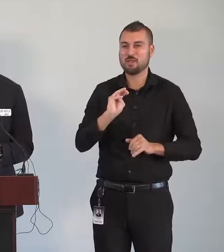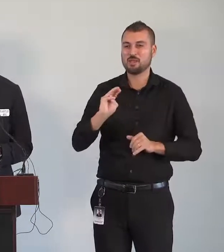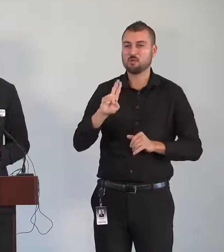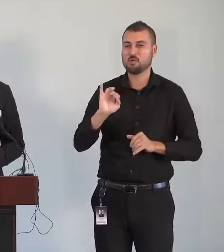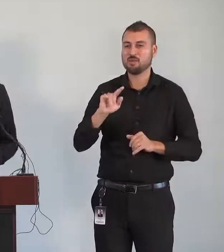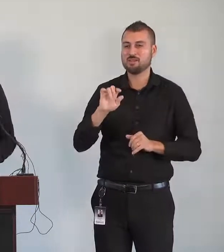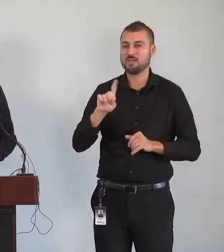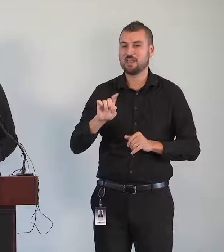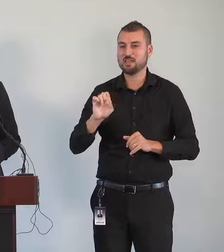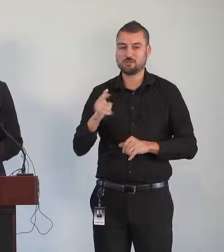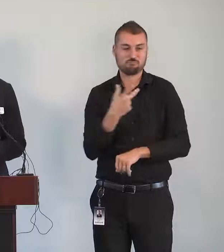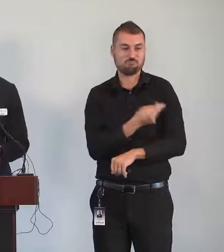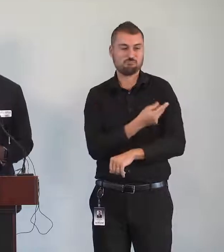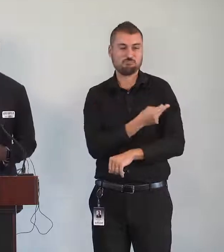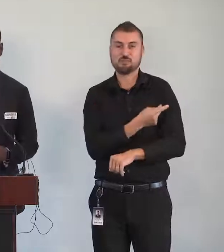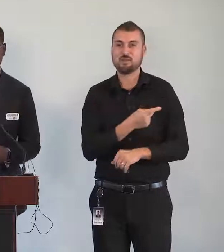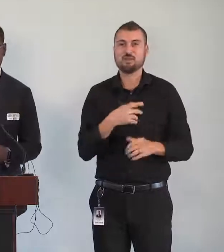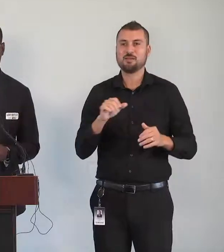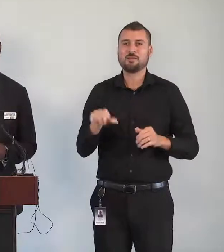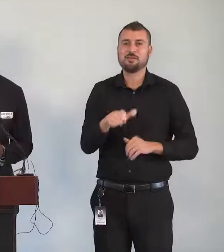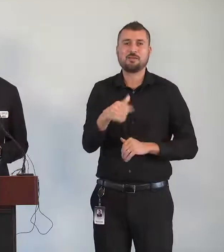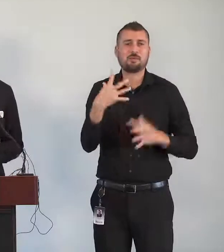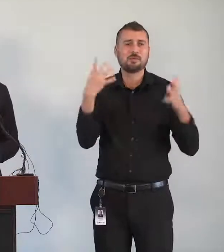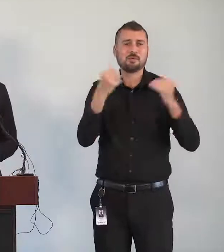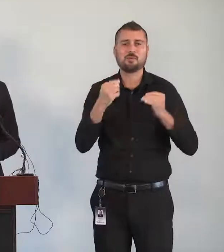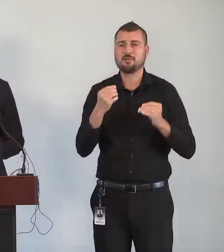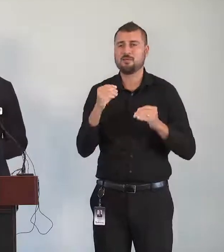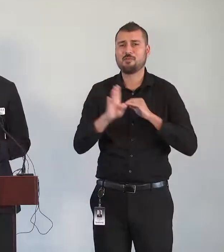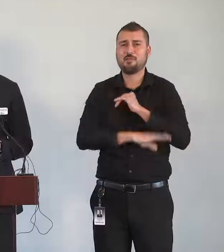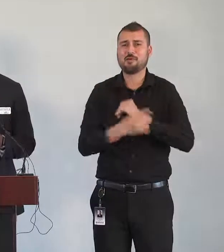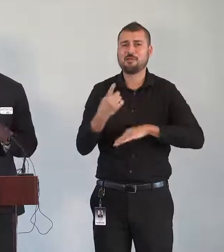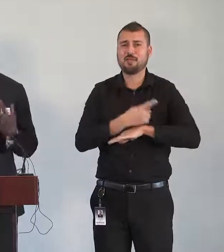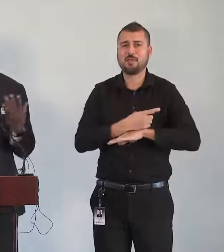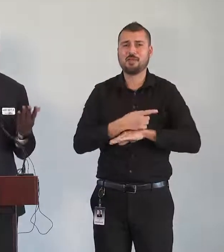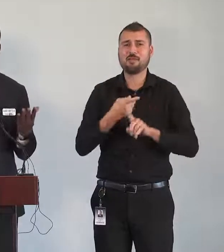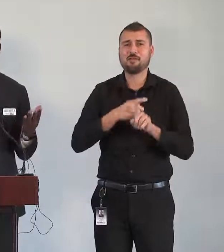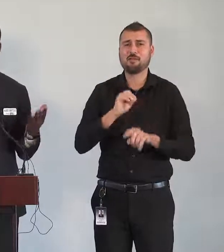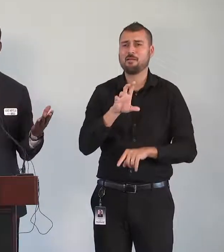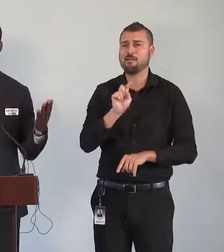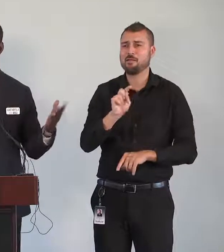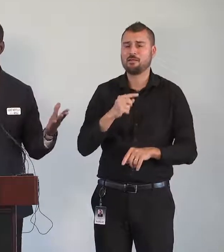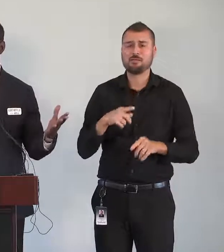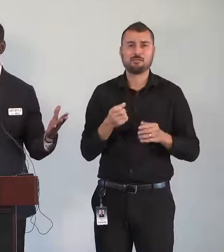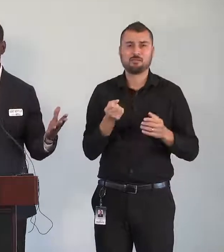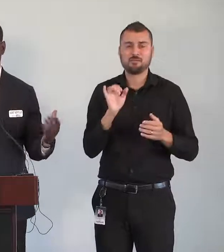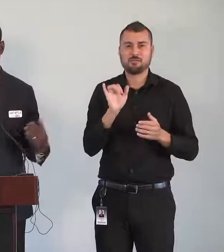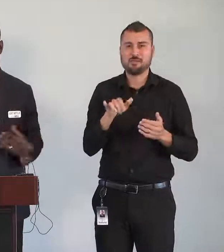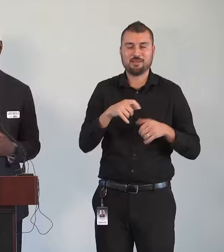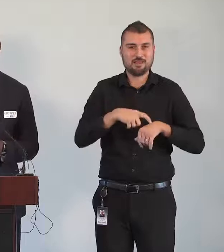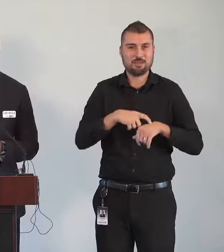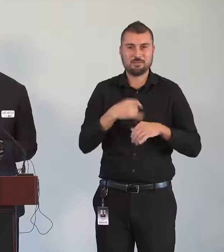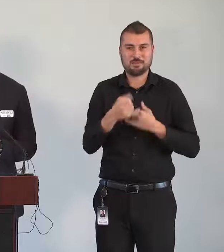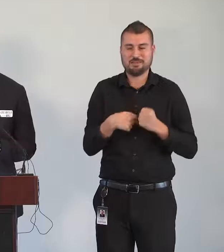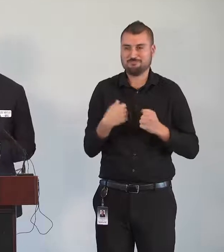, no es un hermoso día de otoño en octubre y, dado que es esa época del año, creo que es